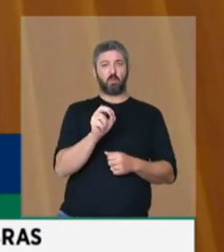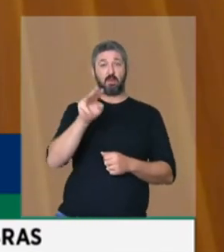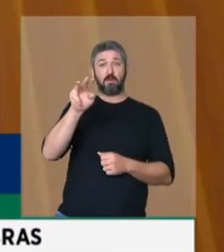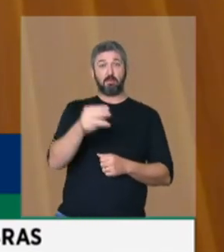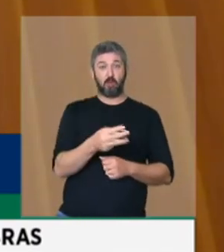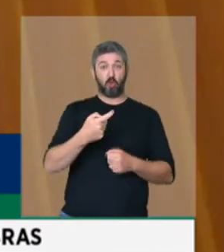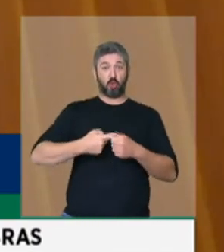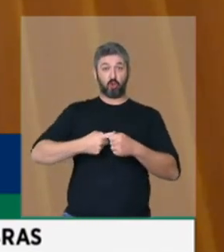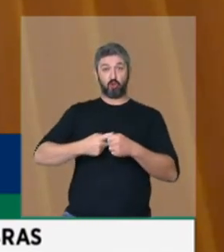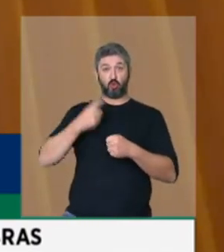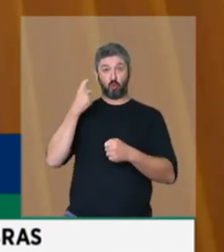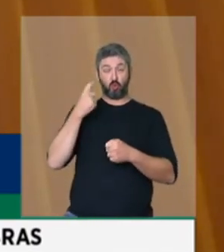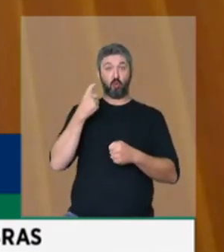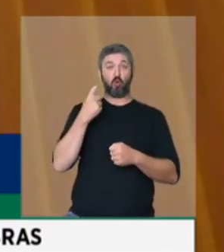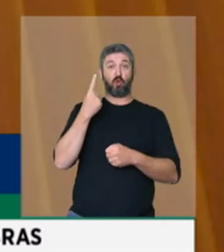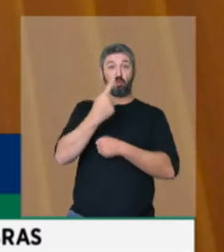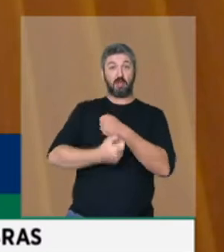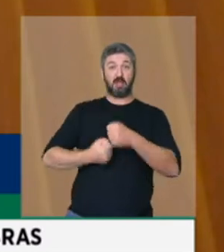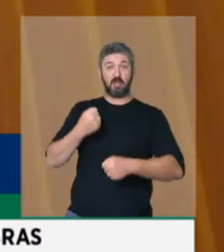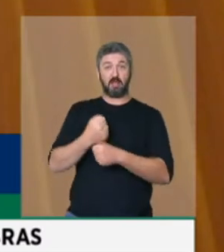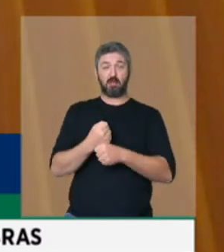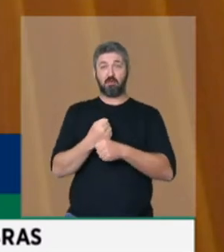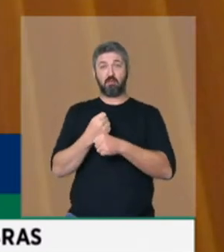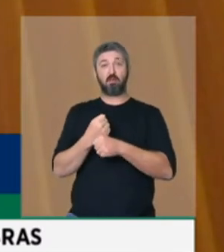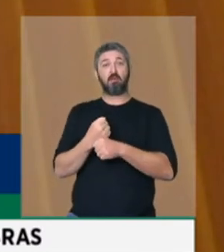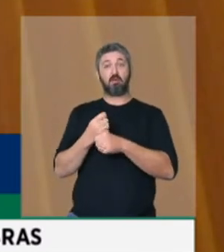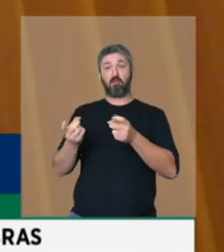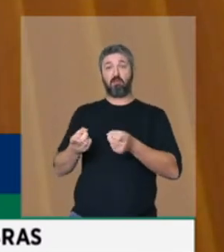FOI CONSTRUÍDO NO MEU ESTADO, RIO GRANDE DO SUL... PARQUE EÓLICO CAMPOS NEUT RAIOS, EM